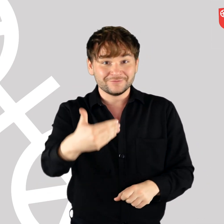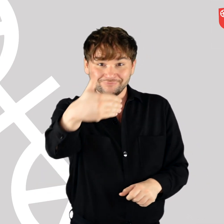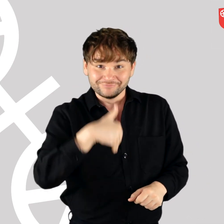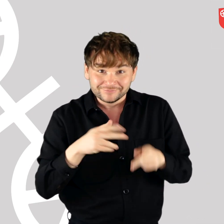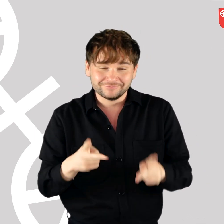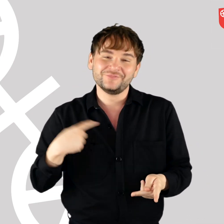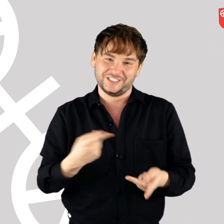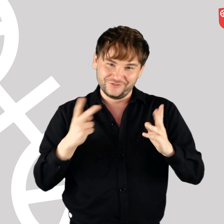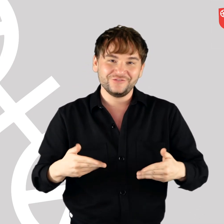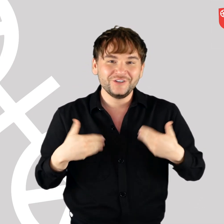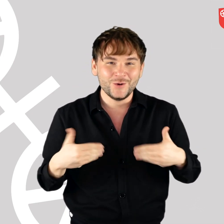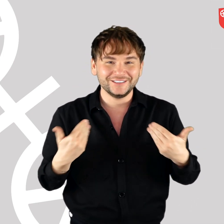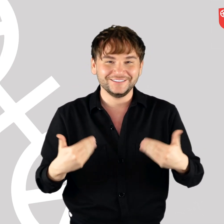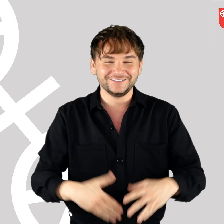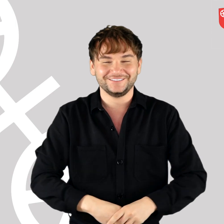Wir freuen uns auf Ihren Besuch!